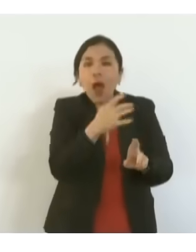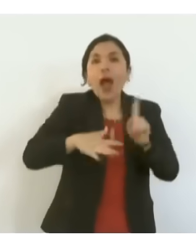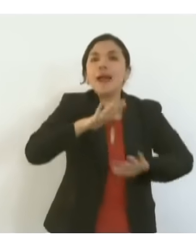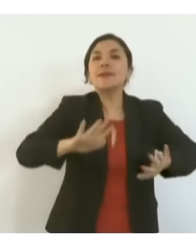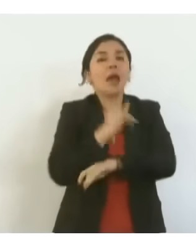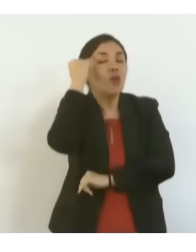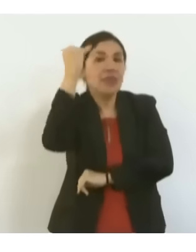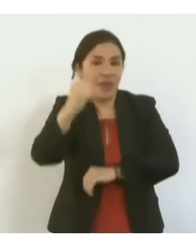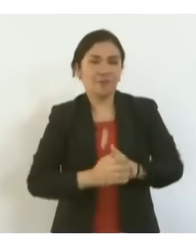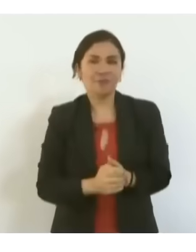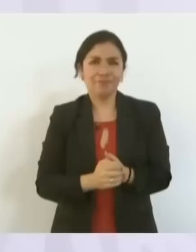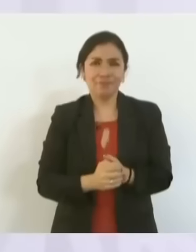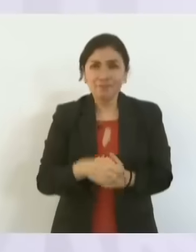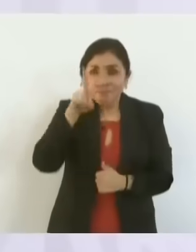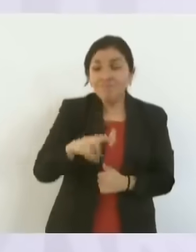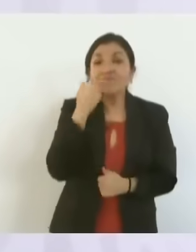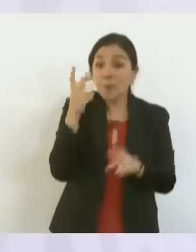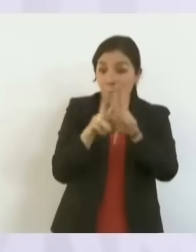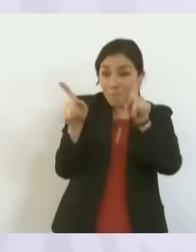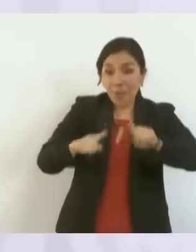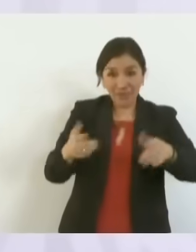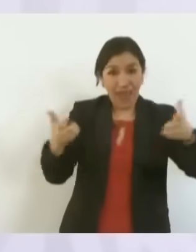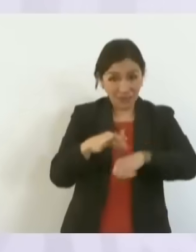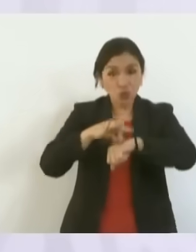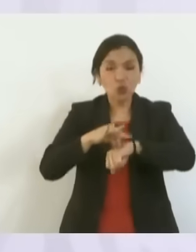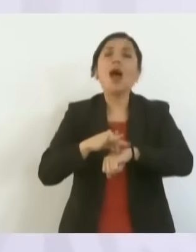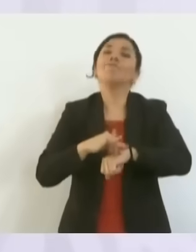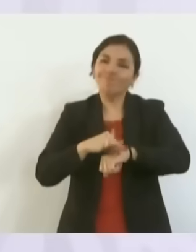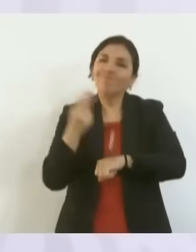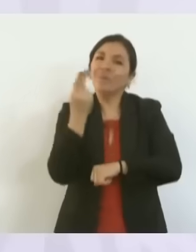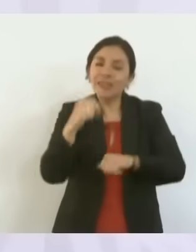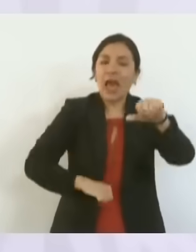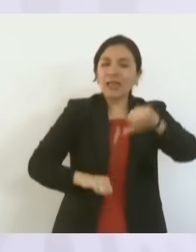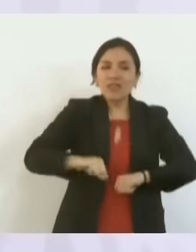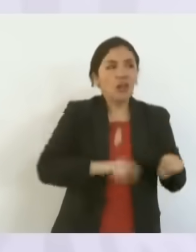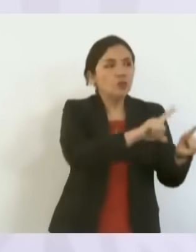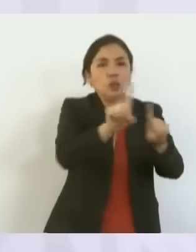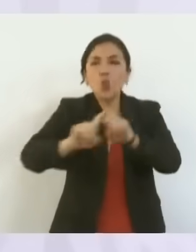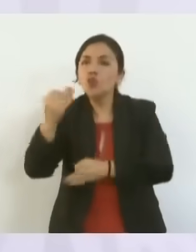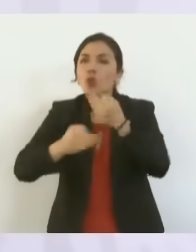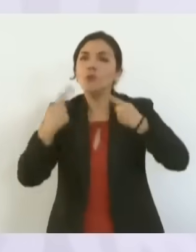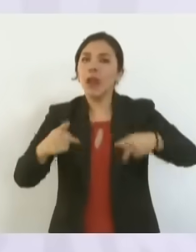materialice son necesarias acciones cotidianas compartidas de incidencia social. El gobierno